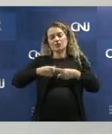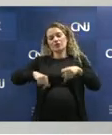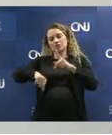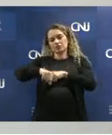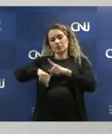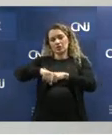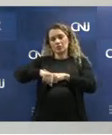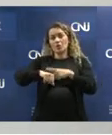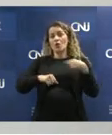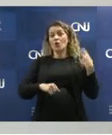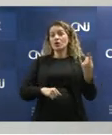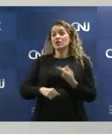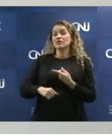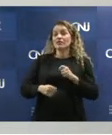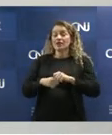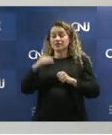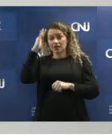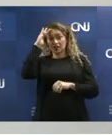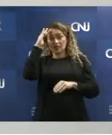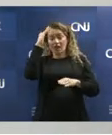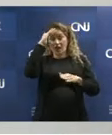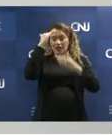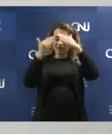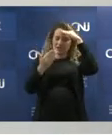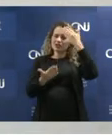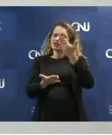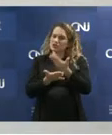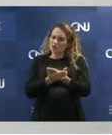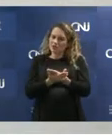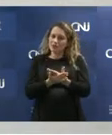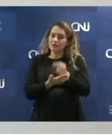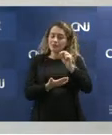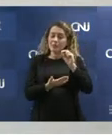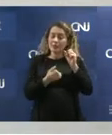O que nos faz acreditar que seja a hipótese de aplicação